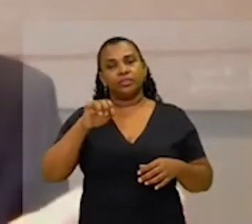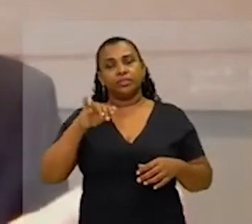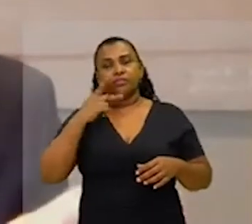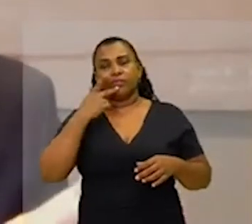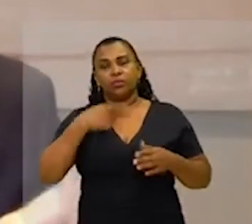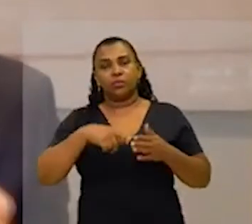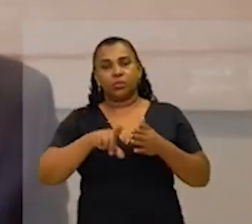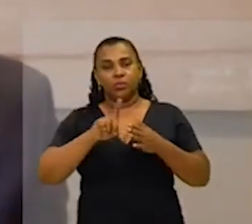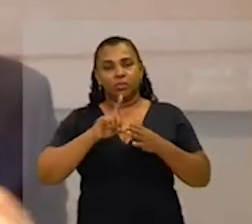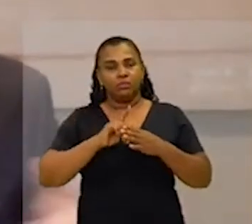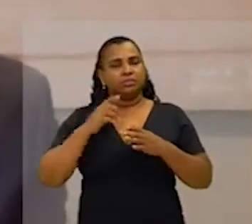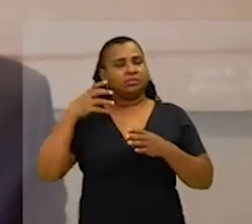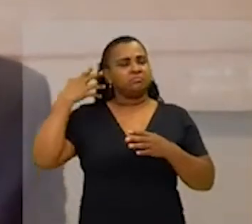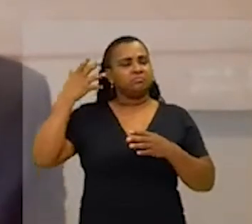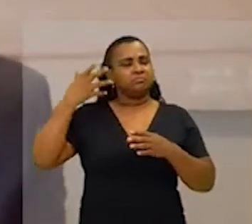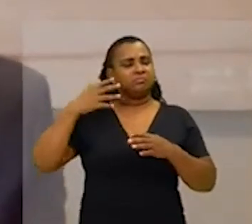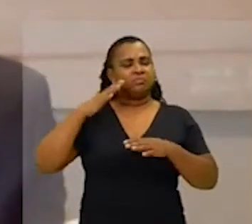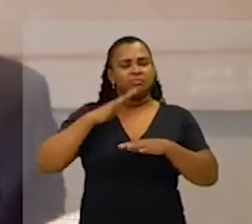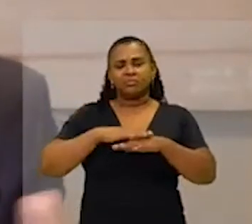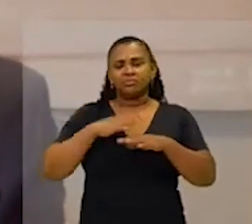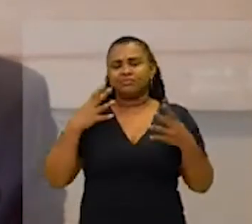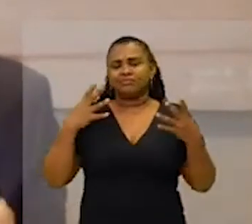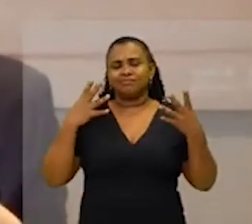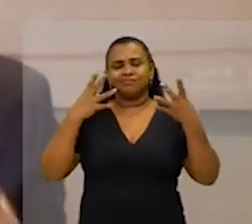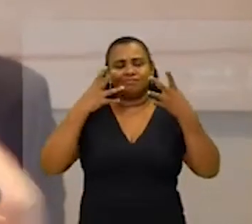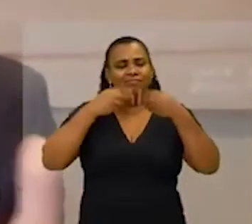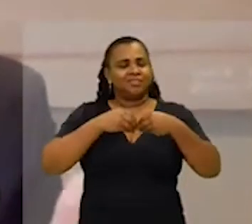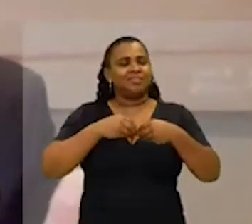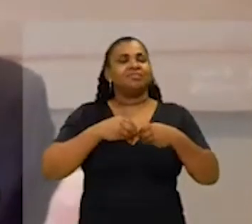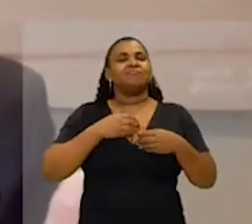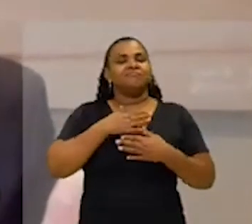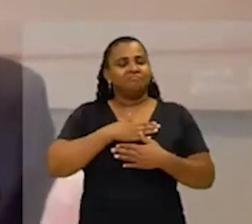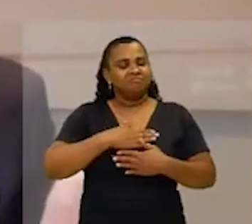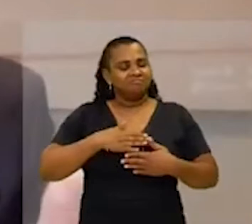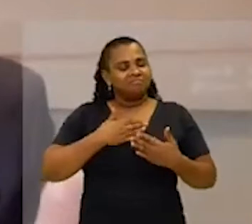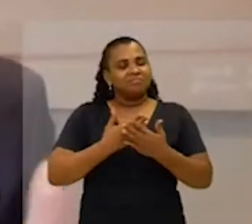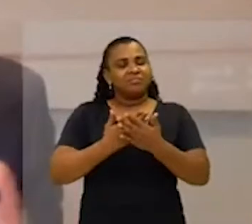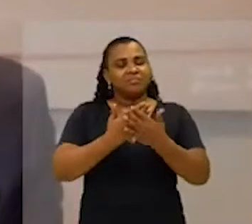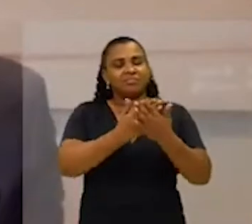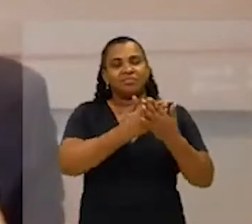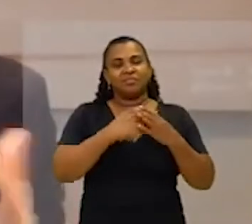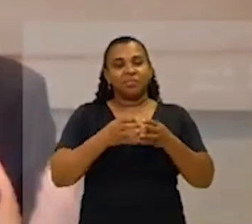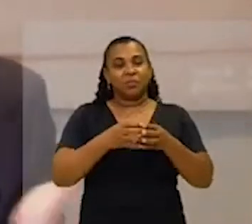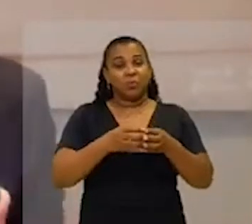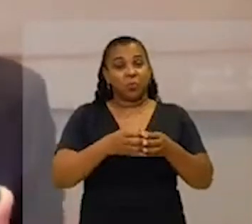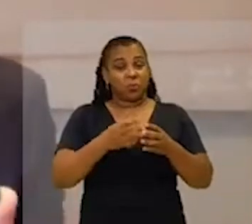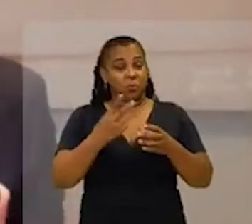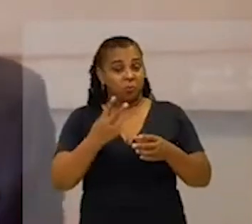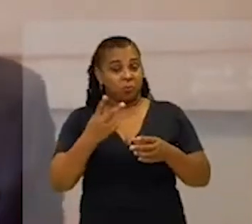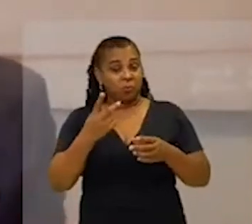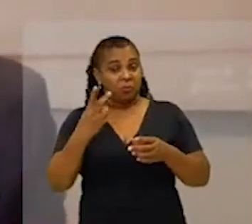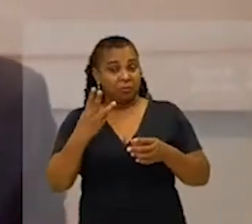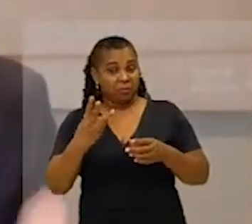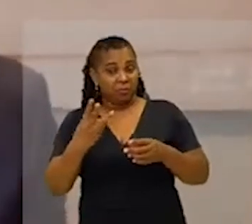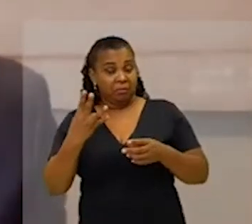bonitos mais gostosos de se estudar porque você vê um grupo de duas ou mais pessoas congregadas em